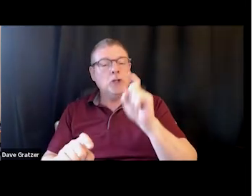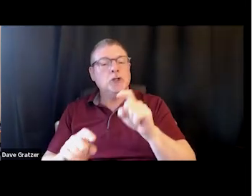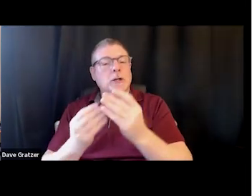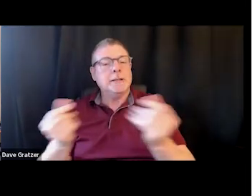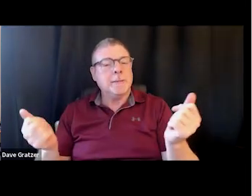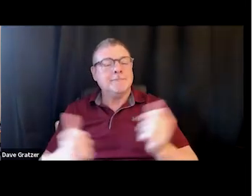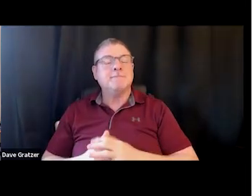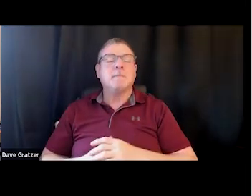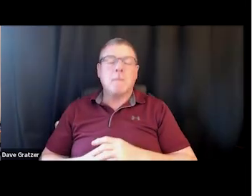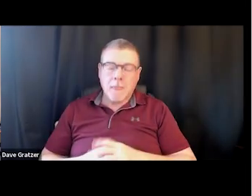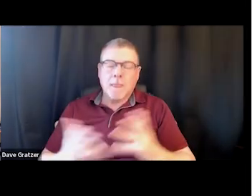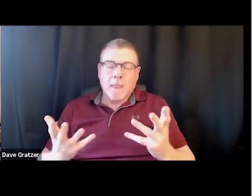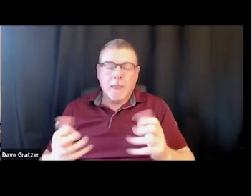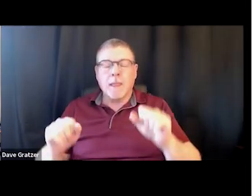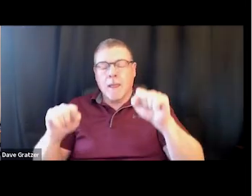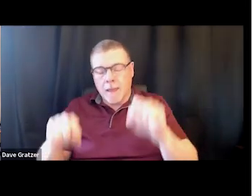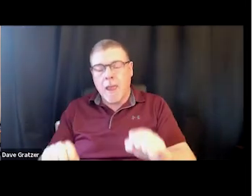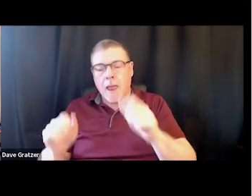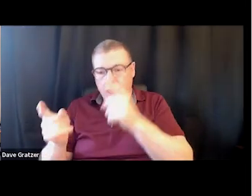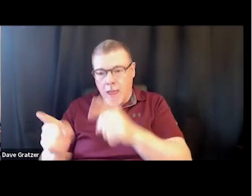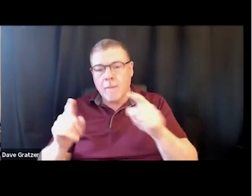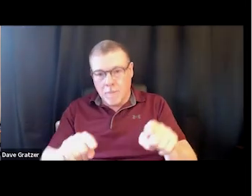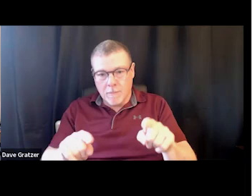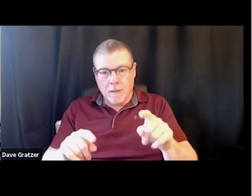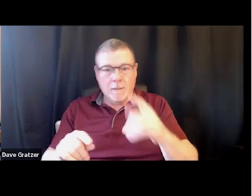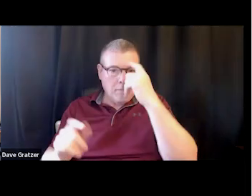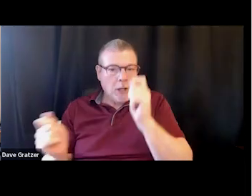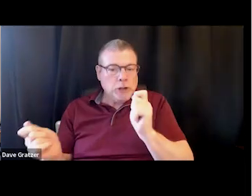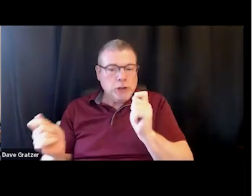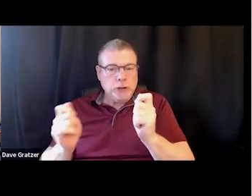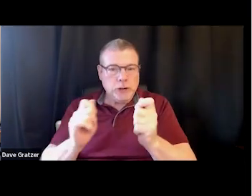Y eso puede ser cierto. Ocurre una adaptación. Sin embargo, algunos estudios muestran